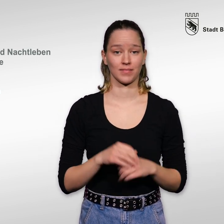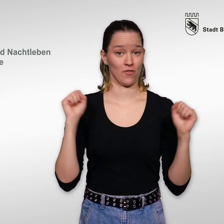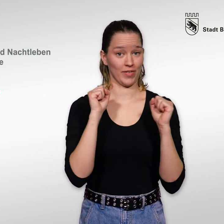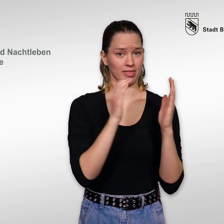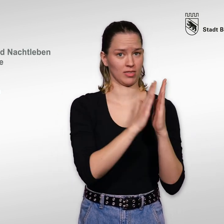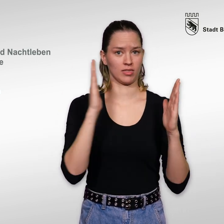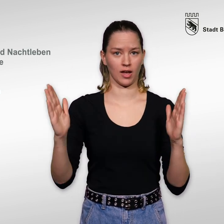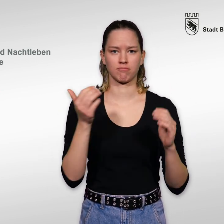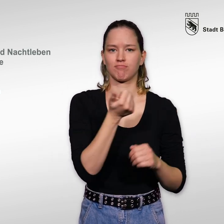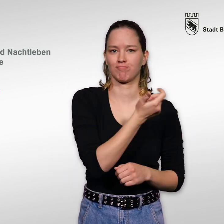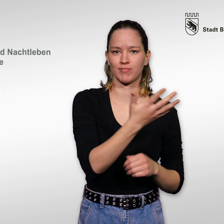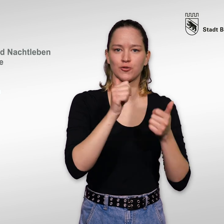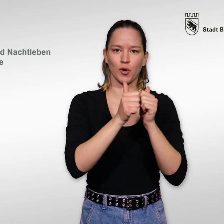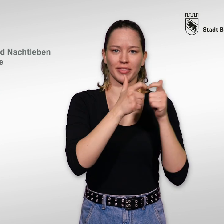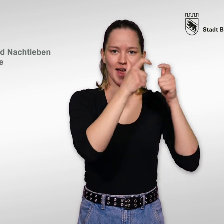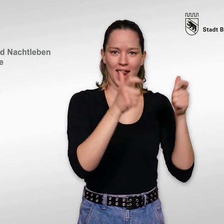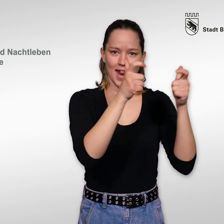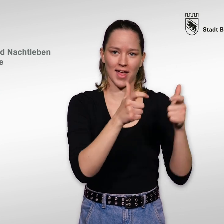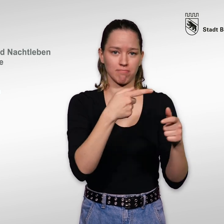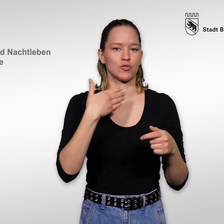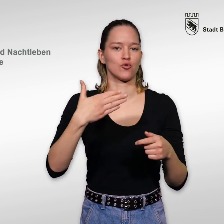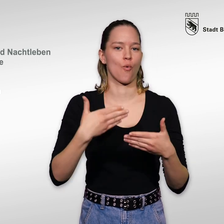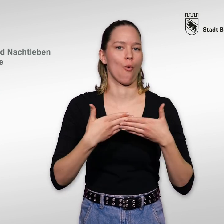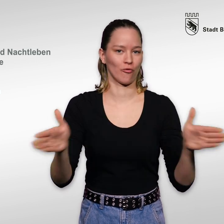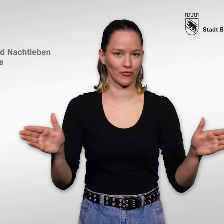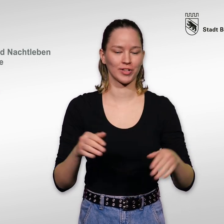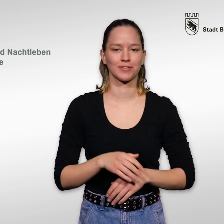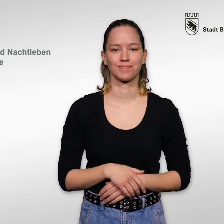Im Winter öffnen am Samstagabend einige Sporthallen die Tür.